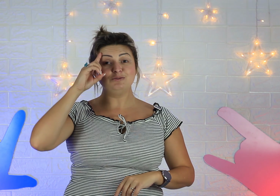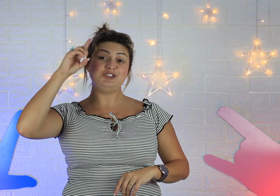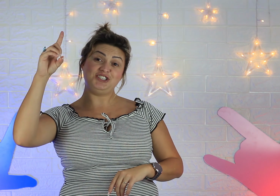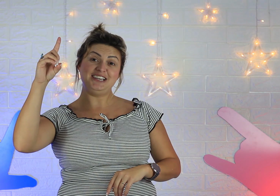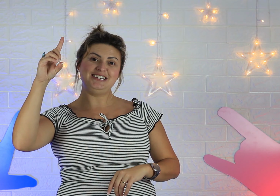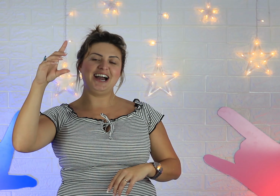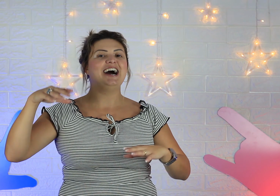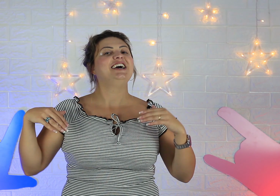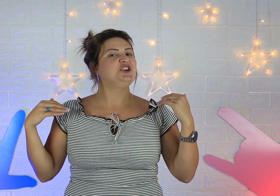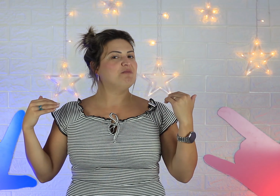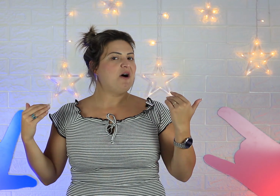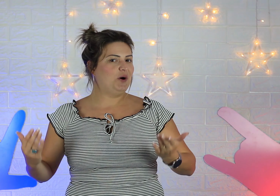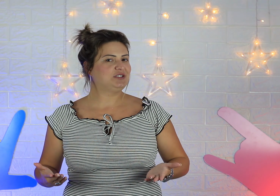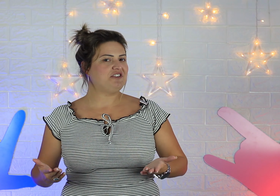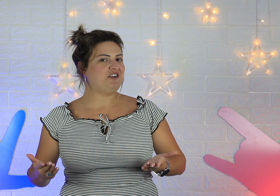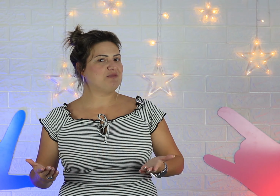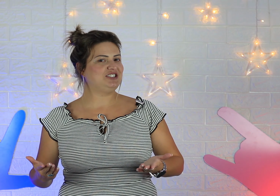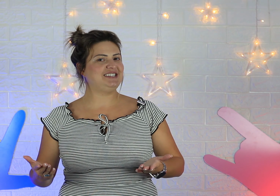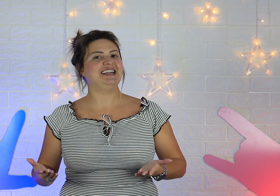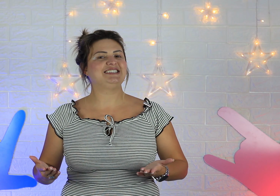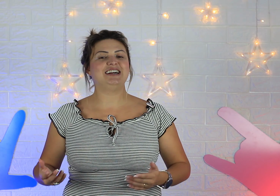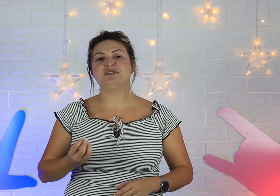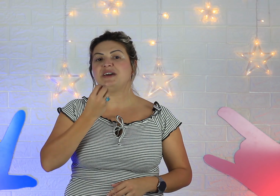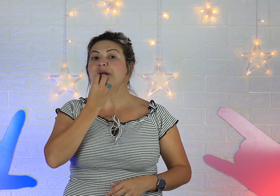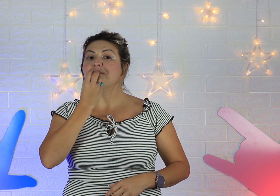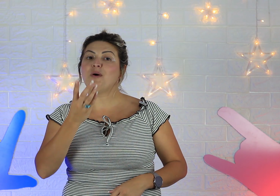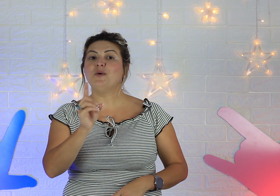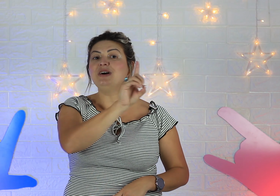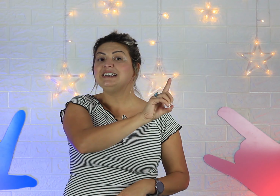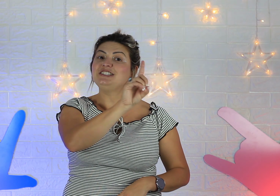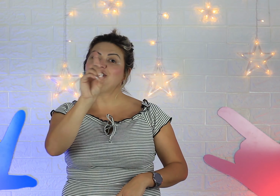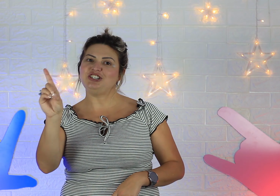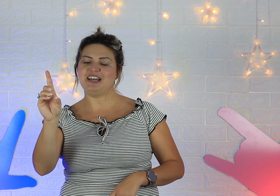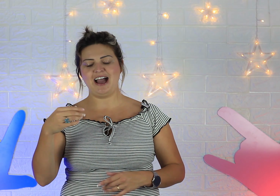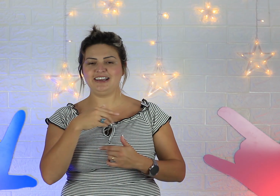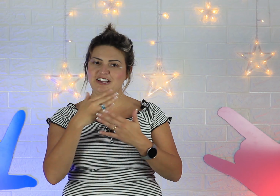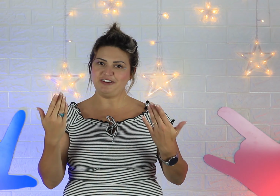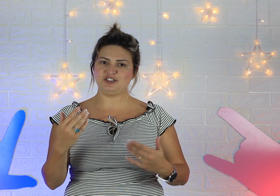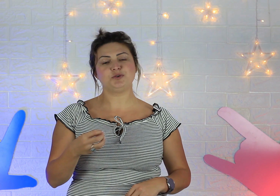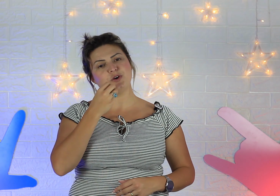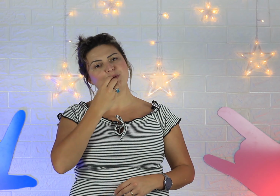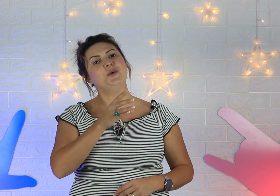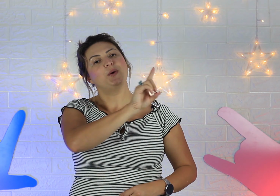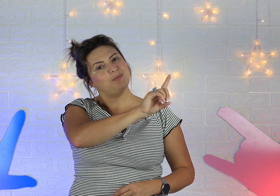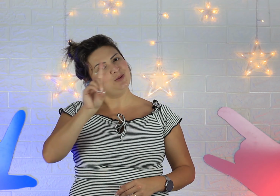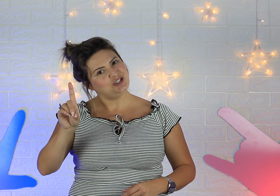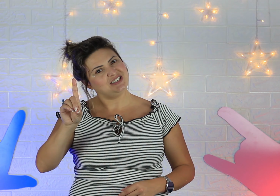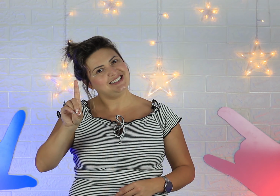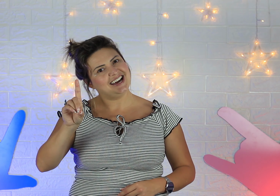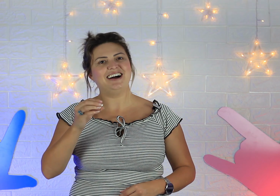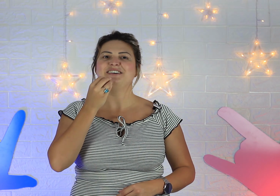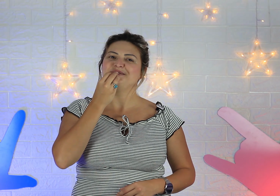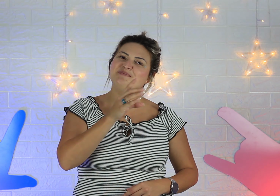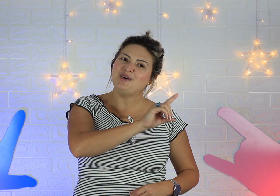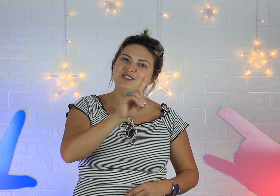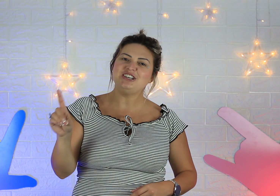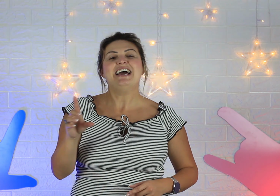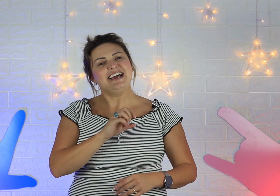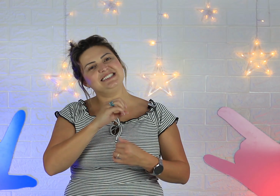ó bom dia e uma outra forma de sinalizar também é um bom dia aqui na frente do corpo bom dia bom dia